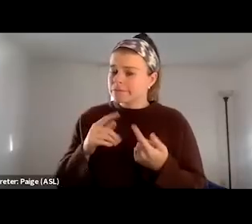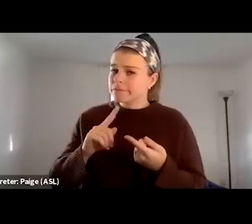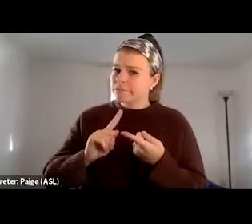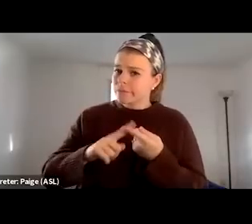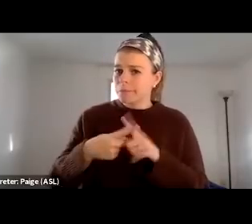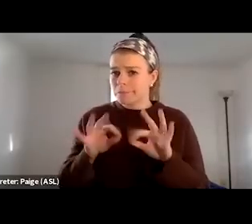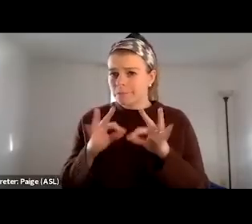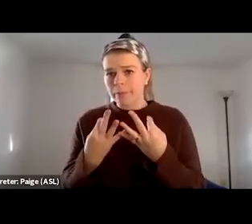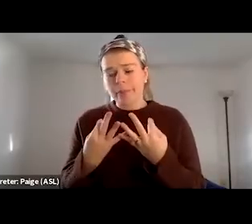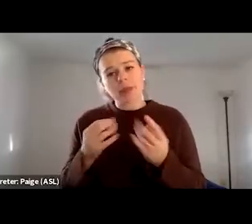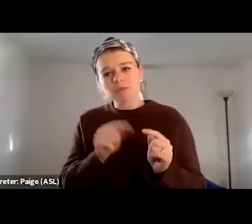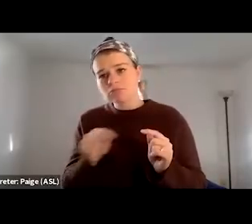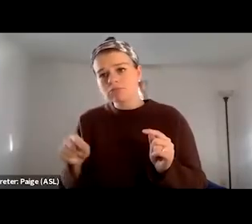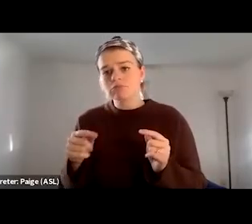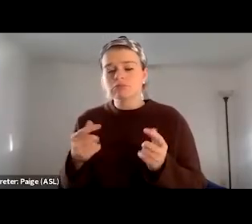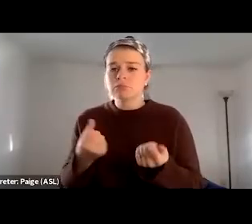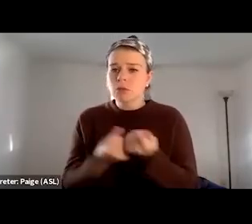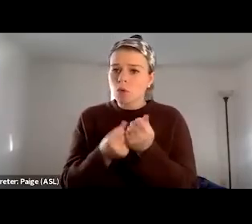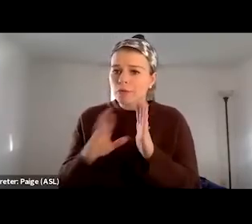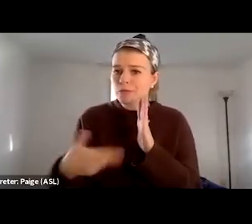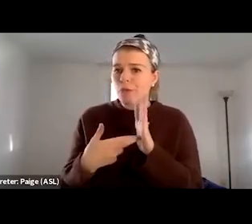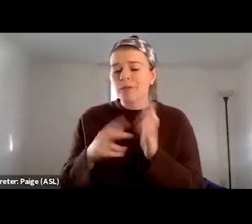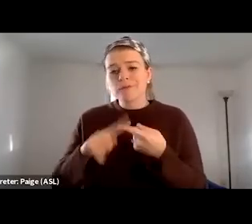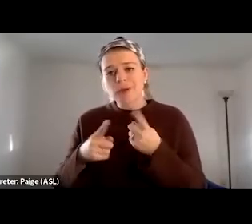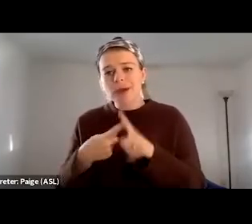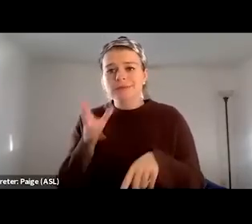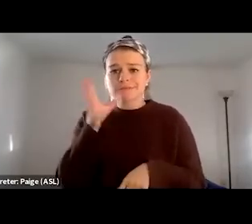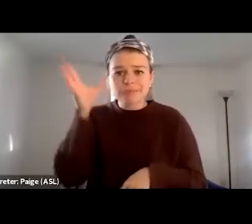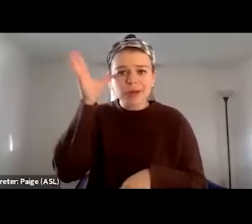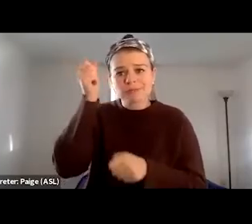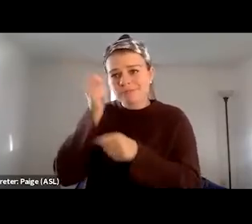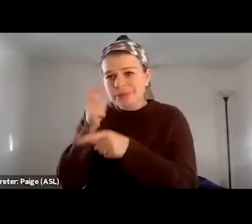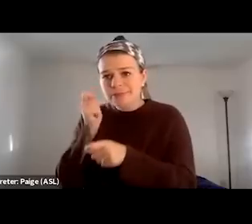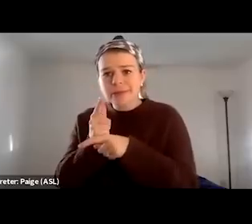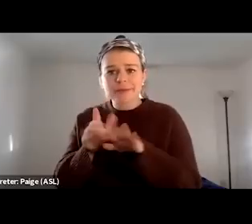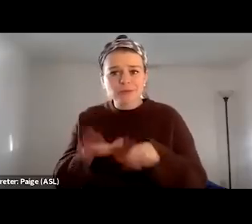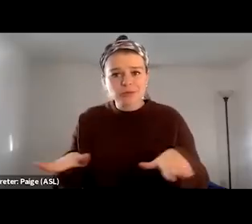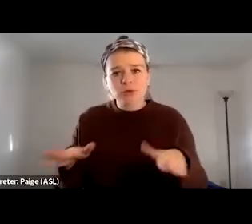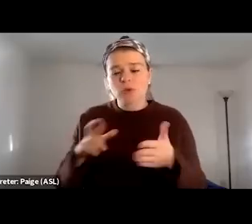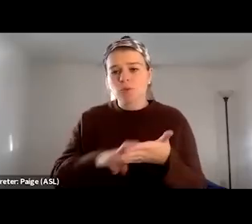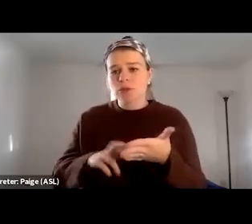que implican roles de apoyo de amigos, padres, hermanos, hijos. La investigación ha demostrado que vivir con otros